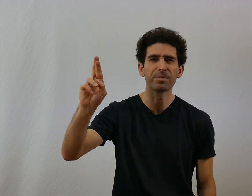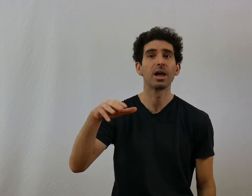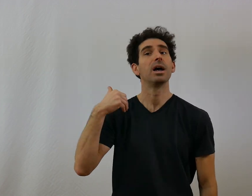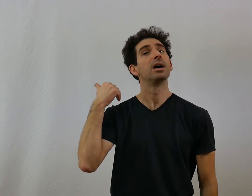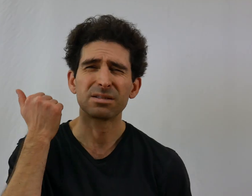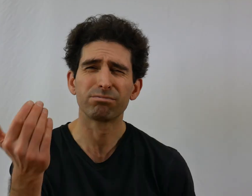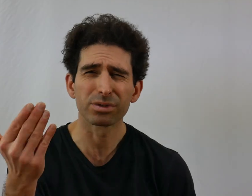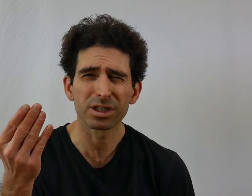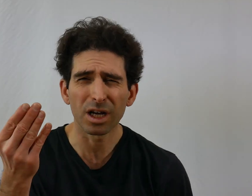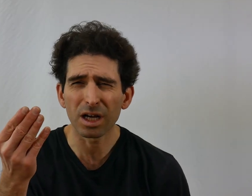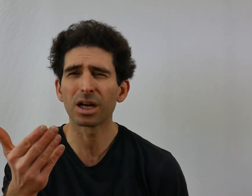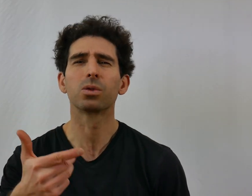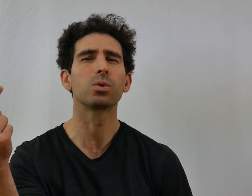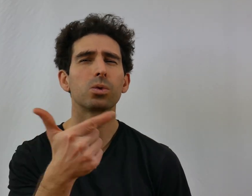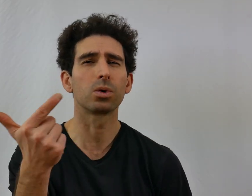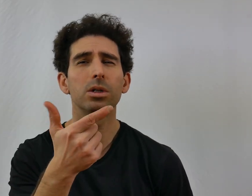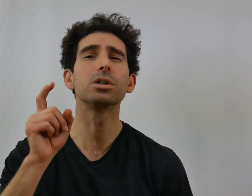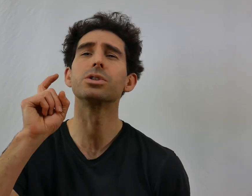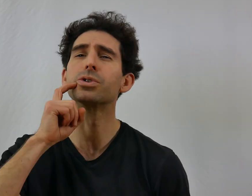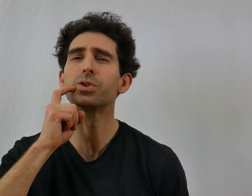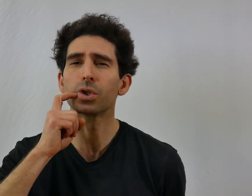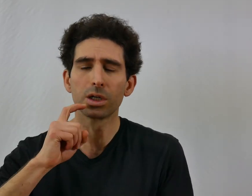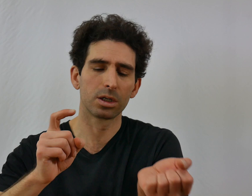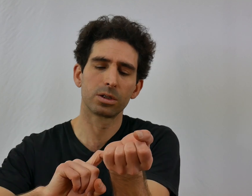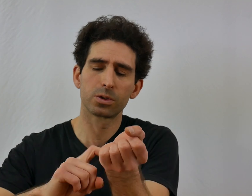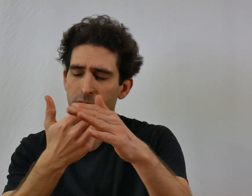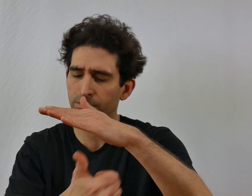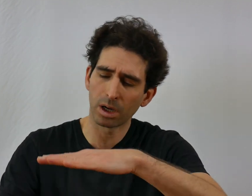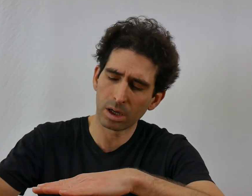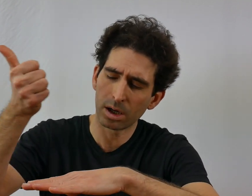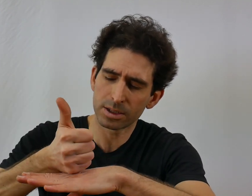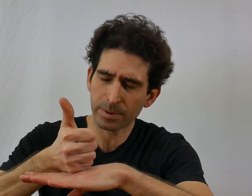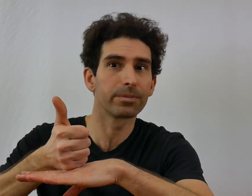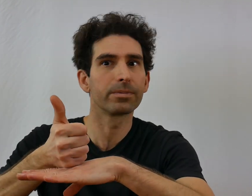C'est pour ça qu'elles sont les principales sources de sucre.